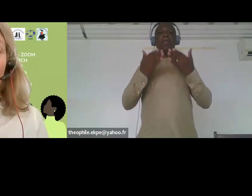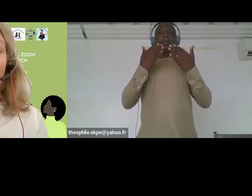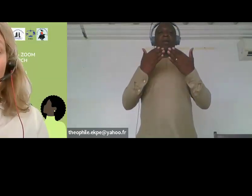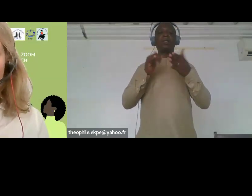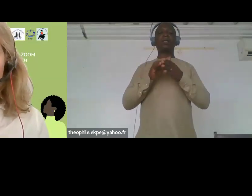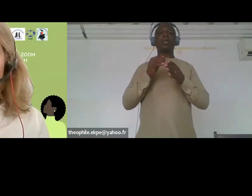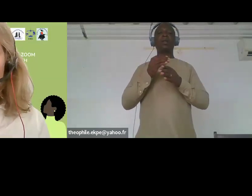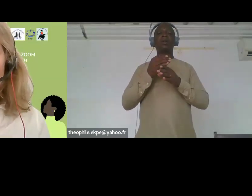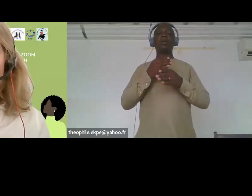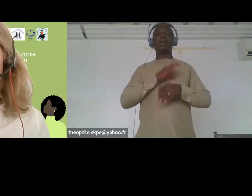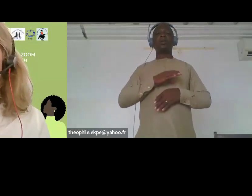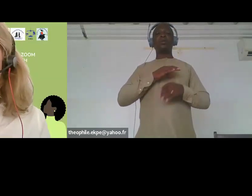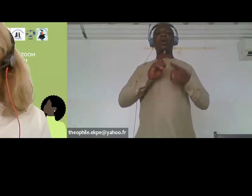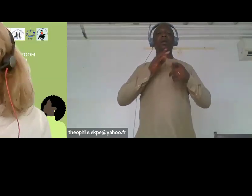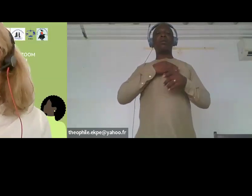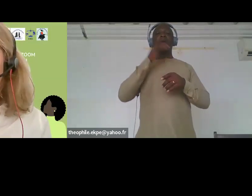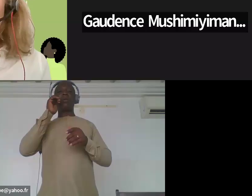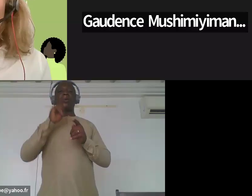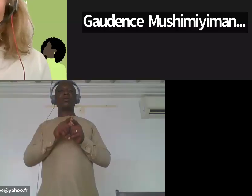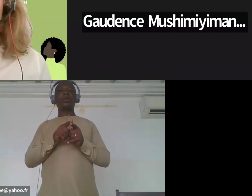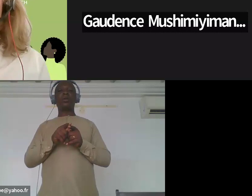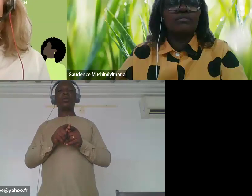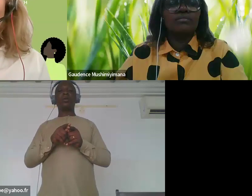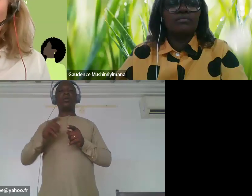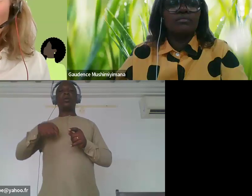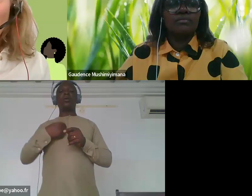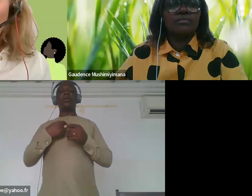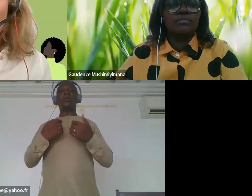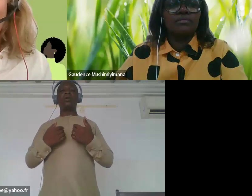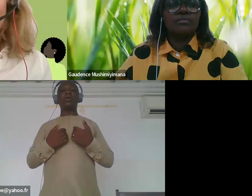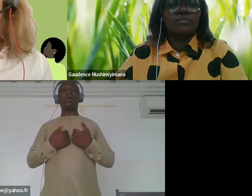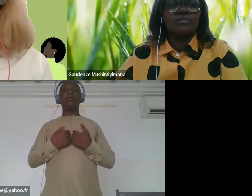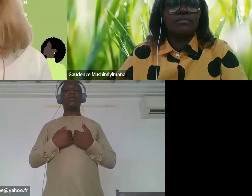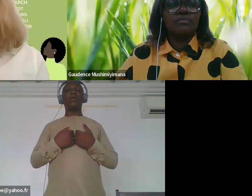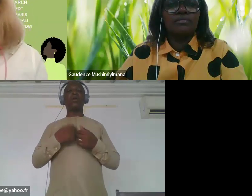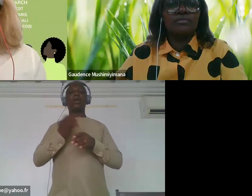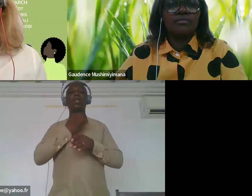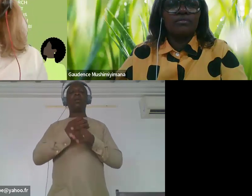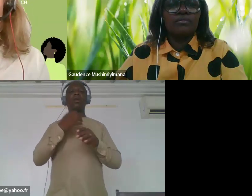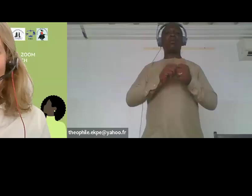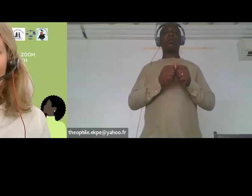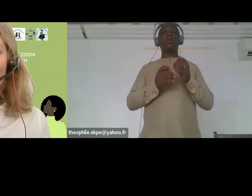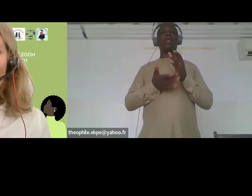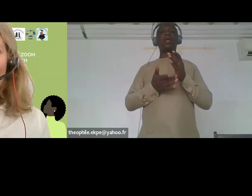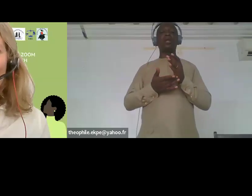ma chargans alors nous avons réétabli les problèmes techniques donc nous